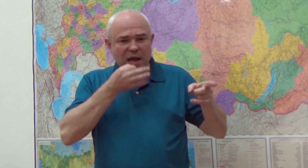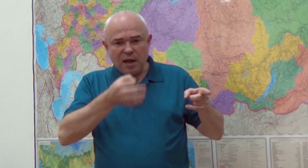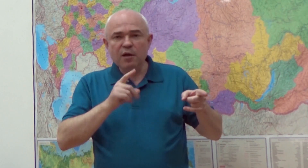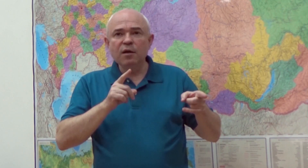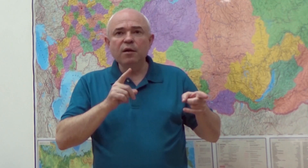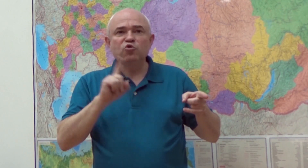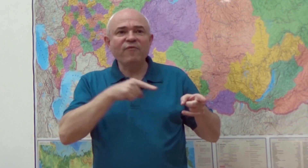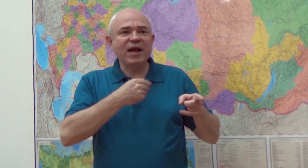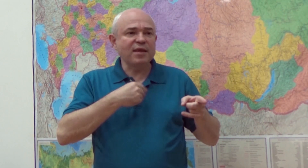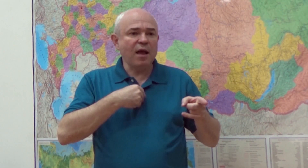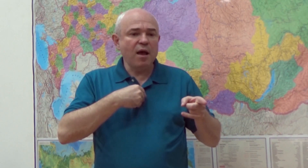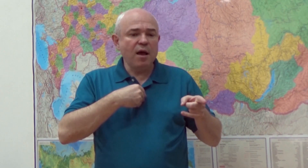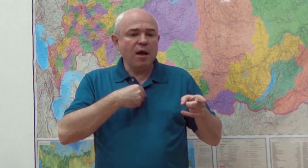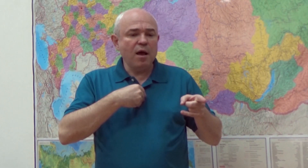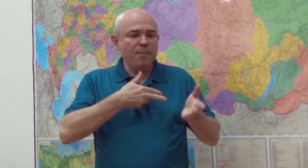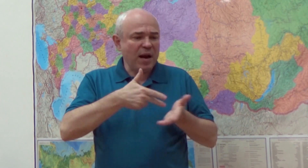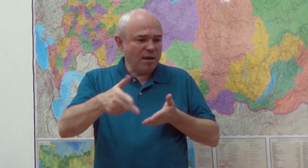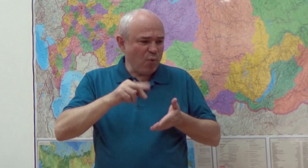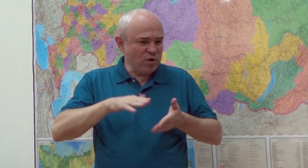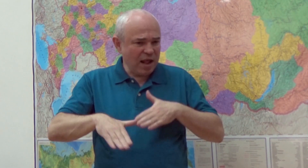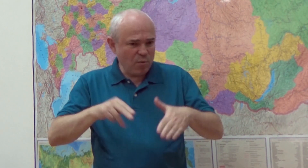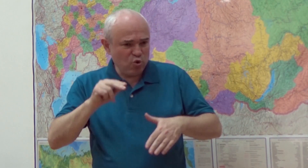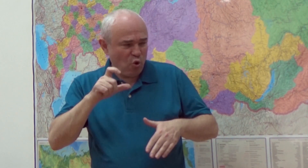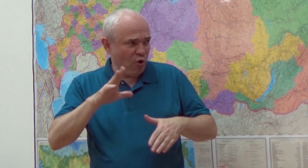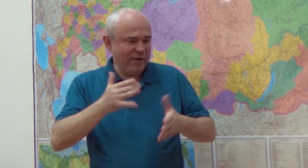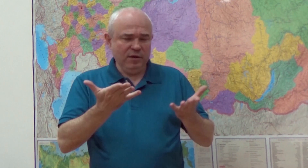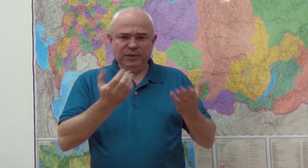Вы сказали, что хотите пройти по следам Чехова?